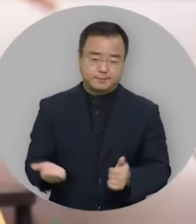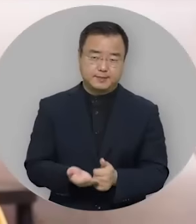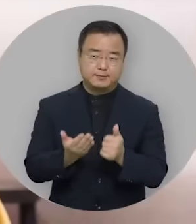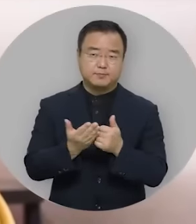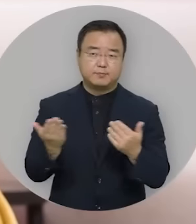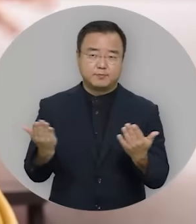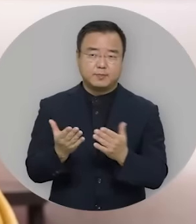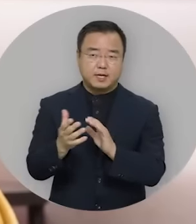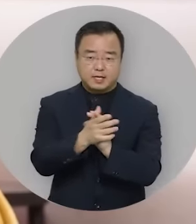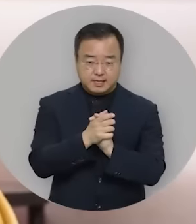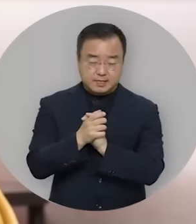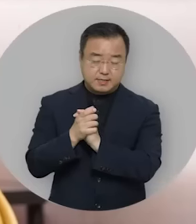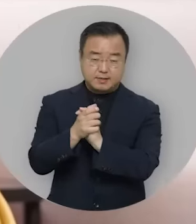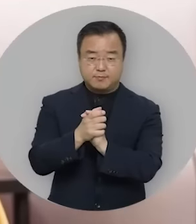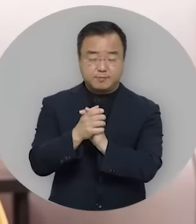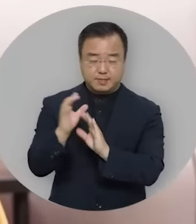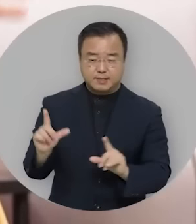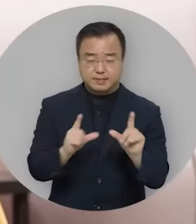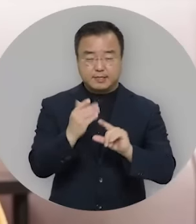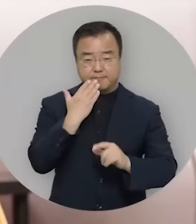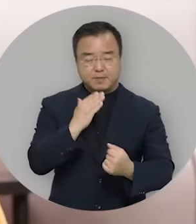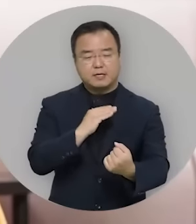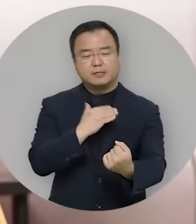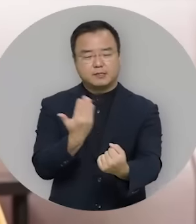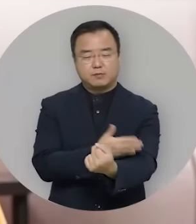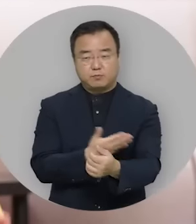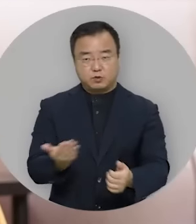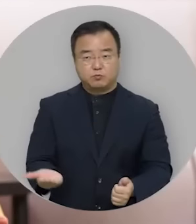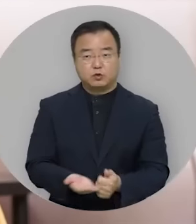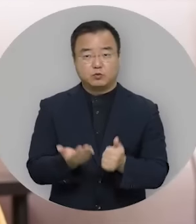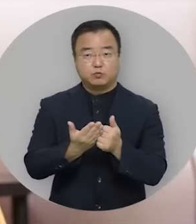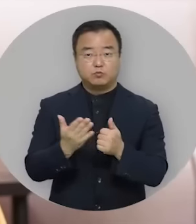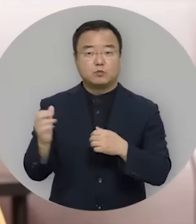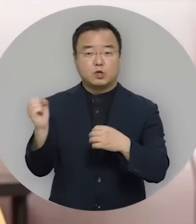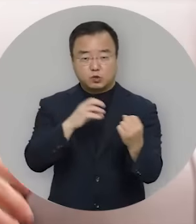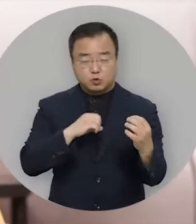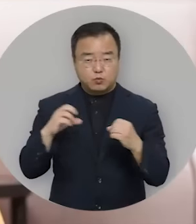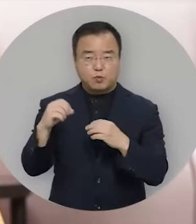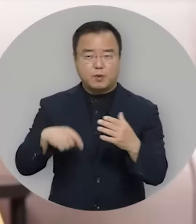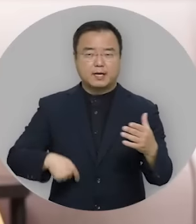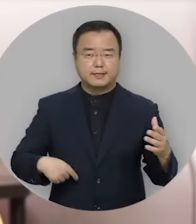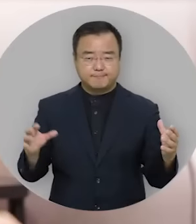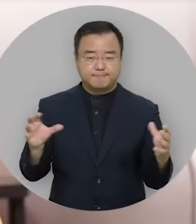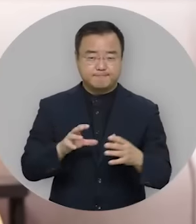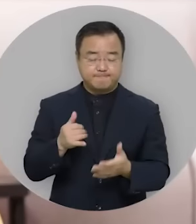어울려서 살아가는 역량을 키우는 것, 소통하고 협력하는 인생을 키워주는 것